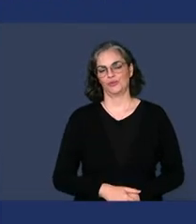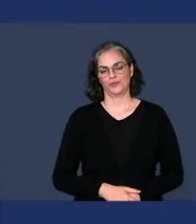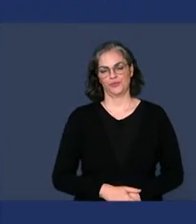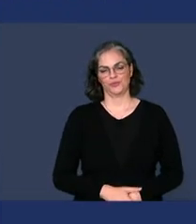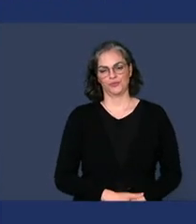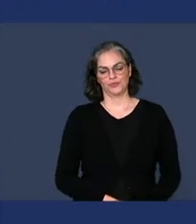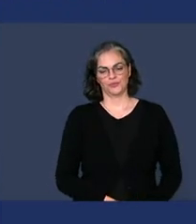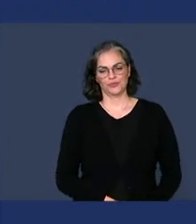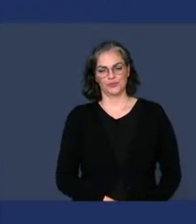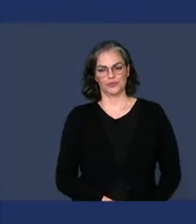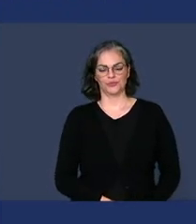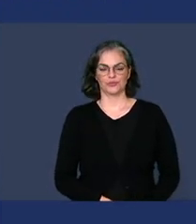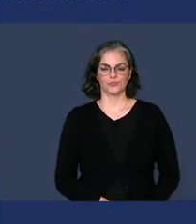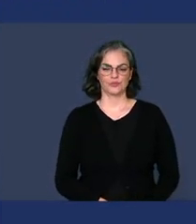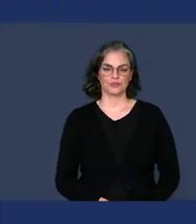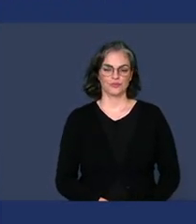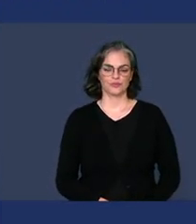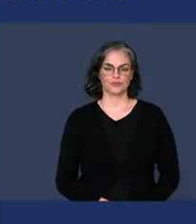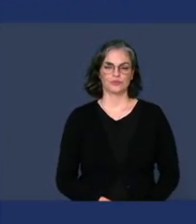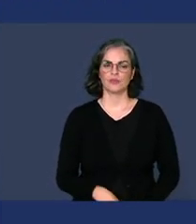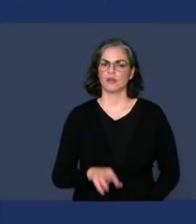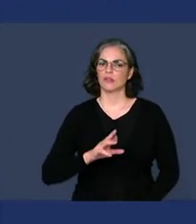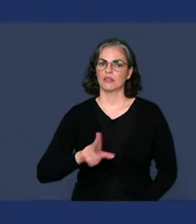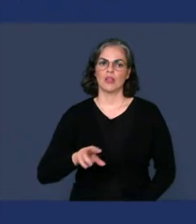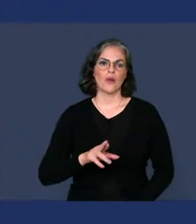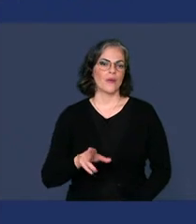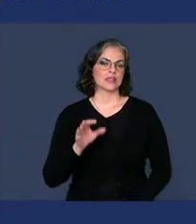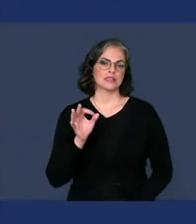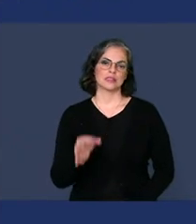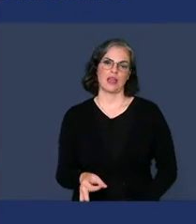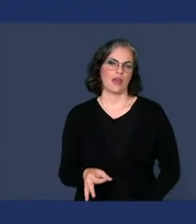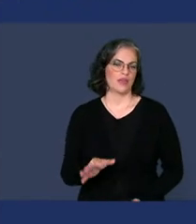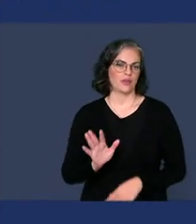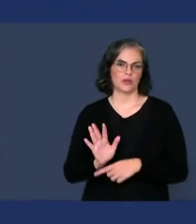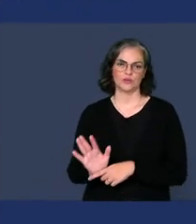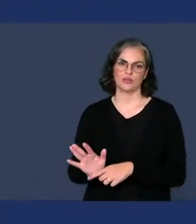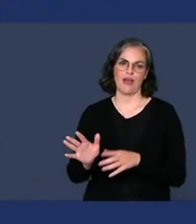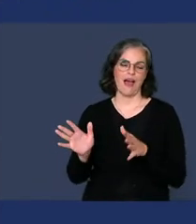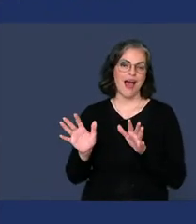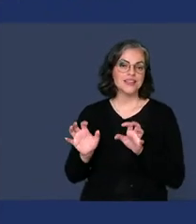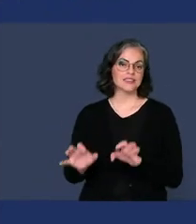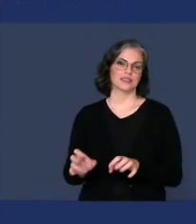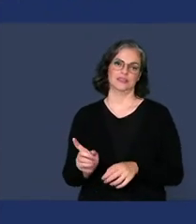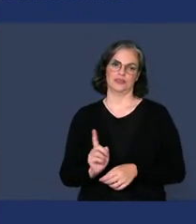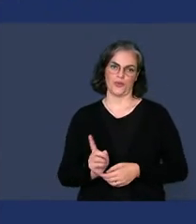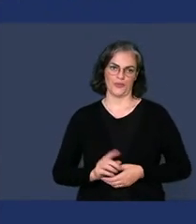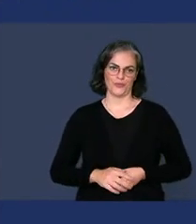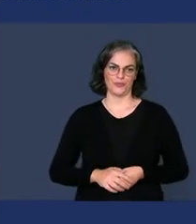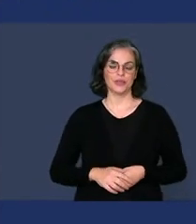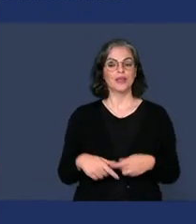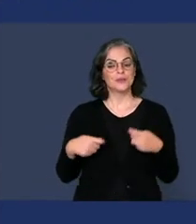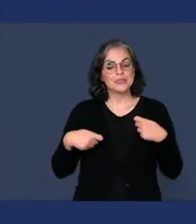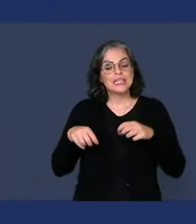É CORRETO O PROCEDIMENTO. VIA DE CONSEQUÊNCIA, NÃO É A MANEIRA DE PRIVILEGIAR A SEGURANÇA PÚBLICA. A MANEIRA DE PRIVILEGIAR A SEGURANÇA PÚBLICA É DANDO A ESTRUTURA